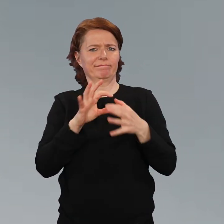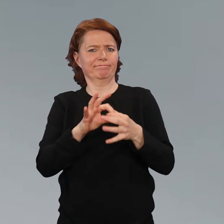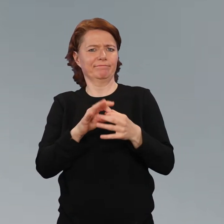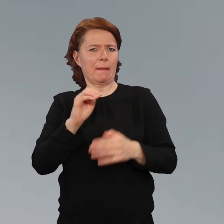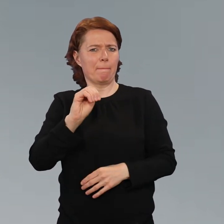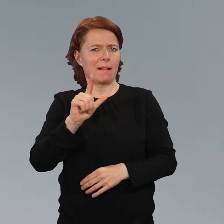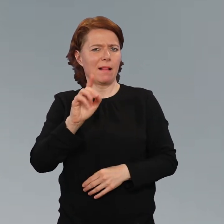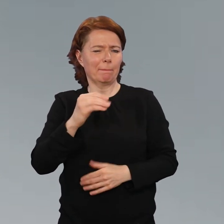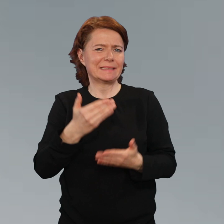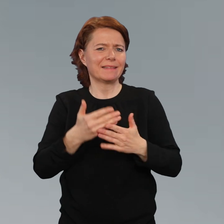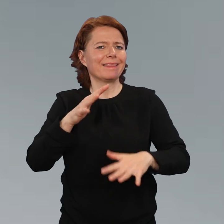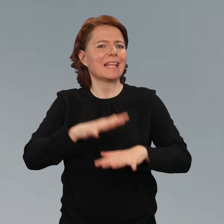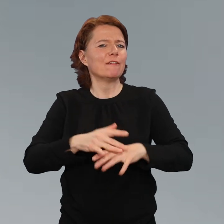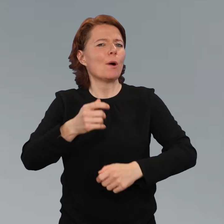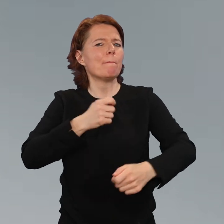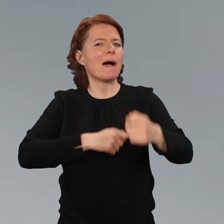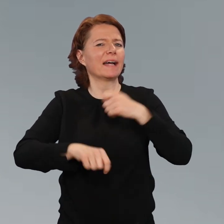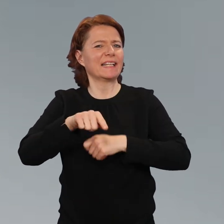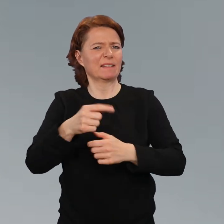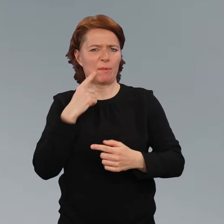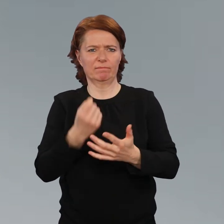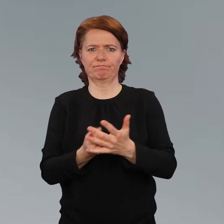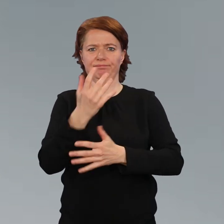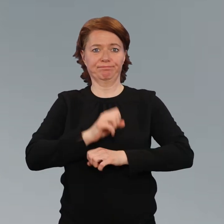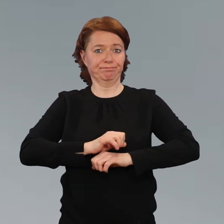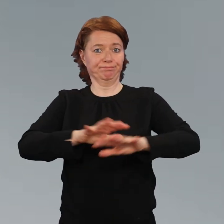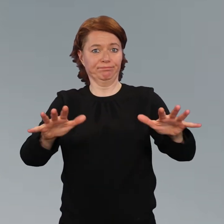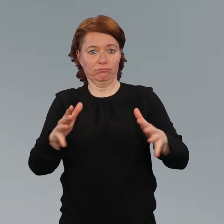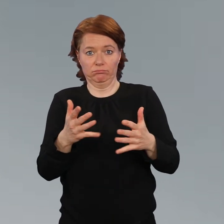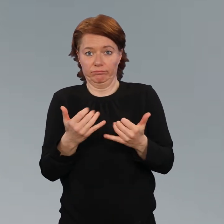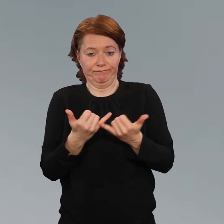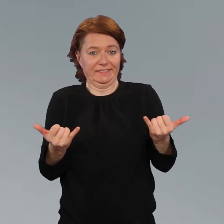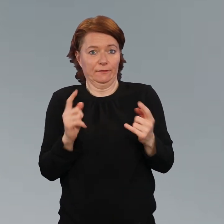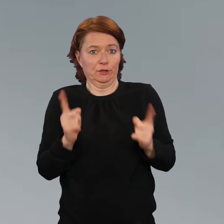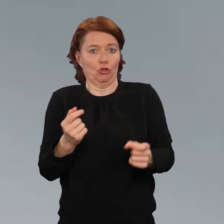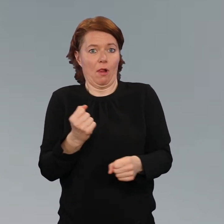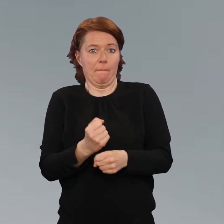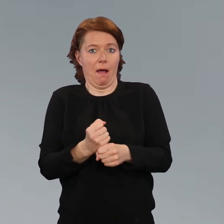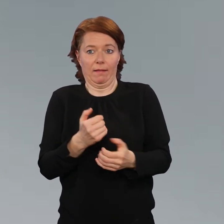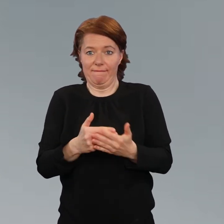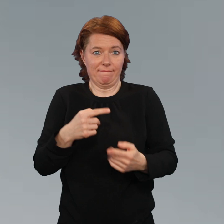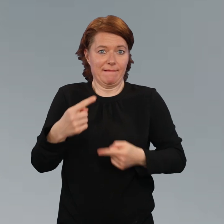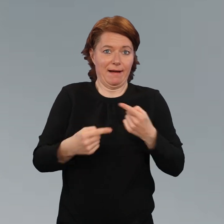wie mit dem Phänomen „Network Marketing“, auch als „MLM“ (Multi-Level-Marketing) bekannt, umgegangen